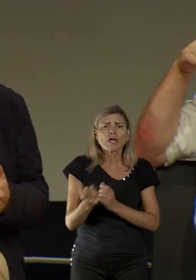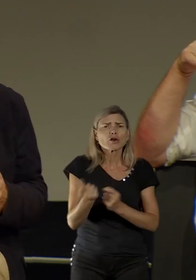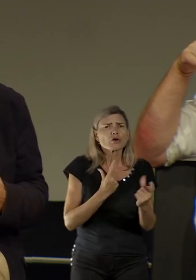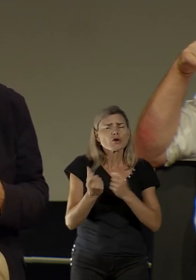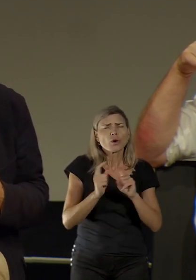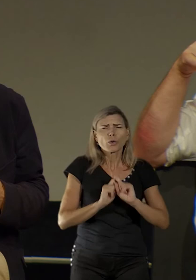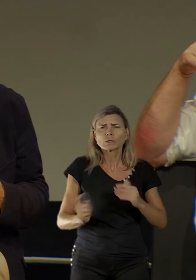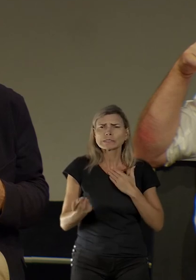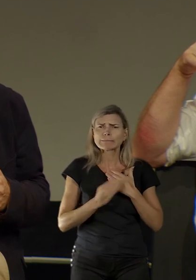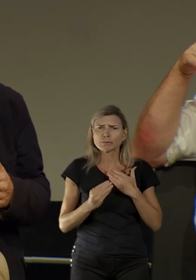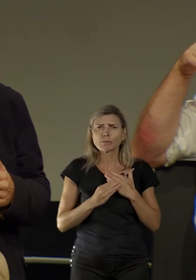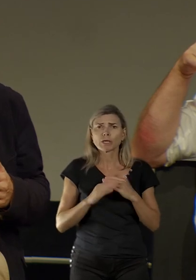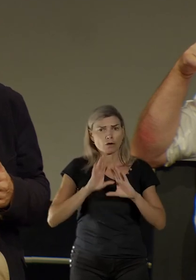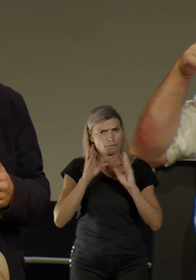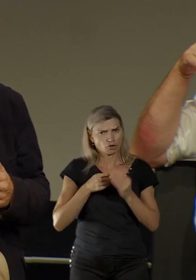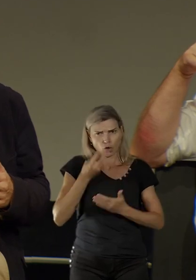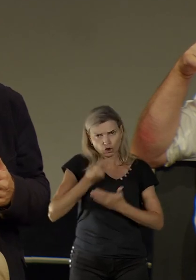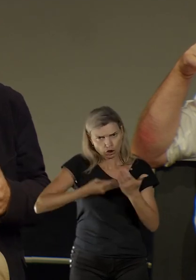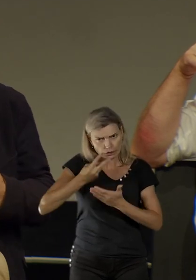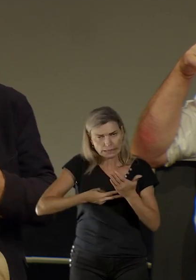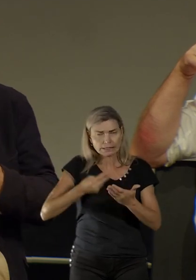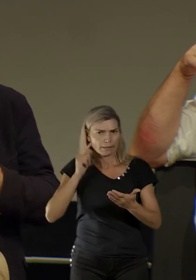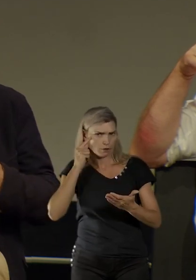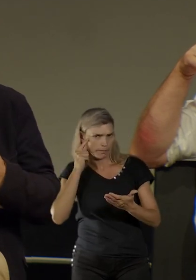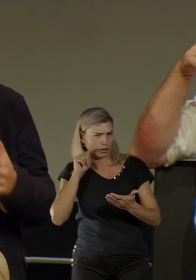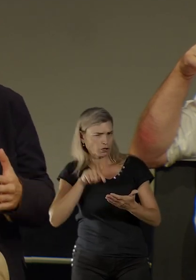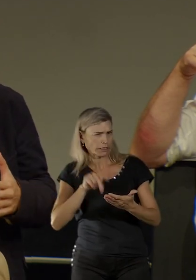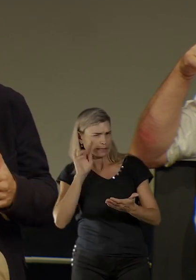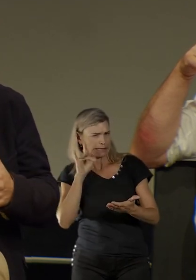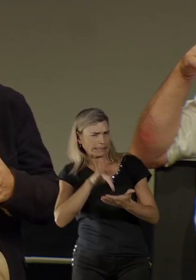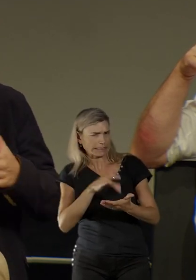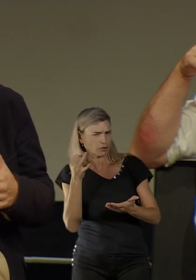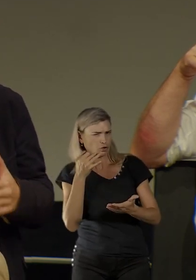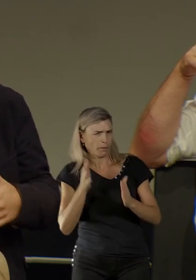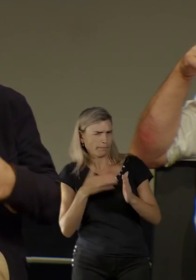Všechny bereme naprosto vážně. A rozumím tomu, že někdo, kdo třeba nebyl vyslyšený